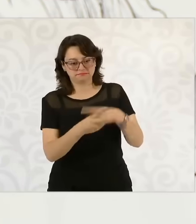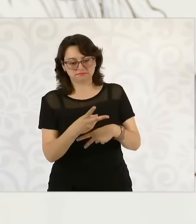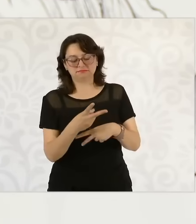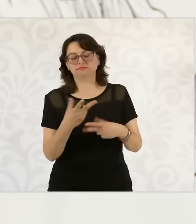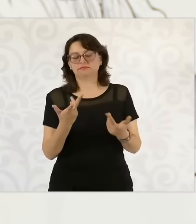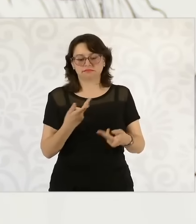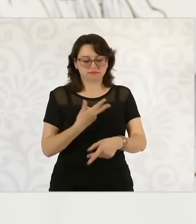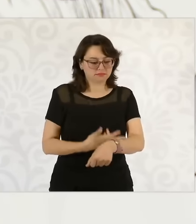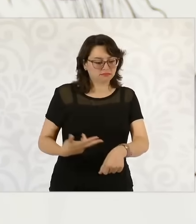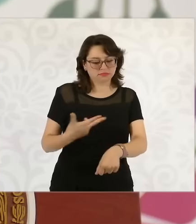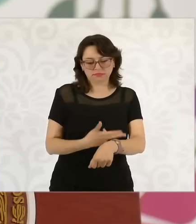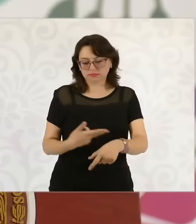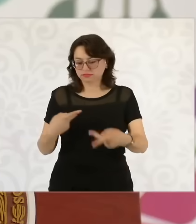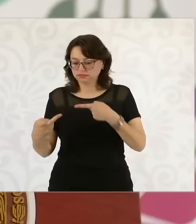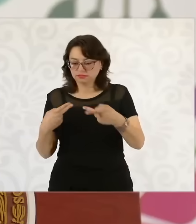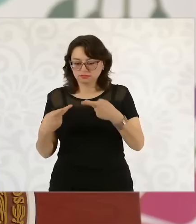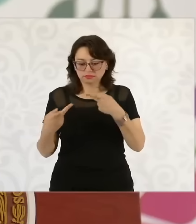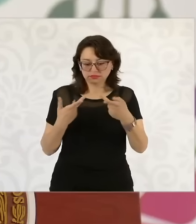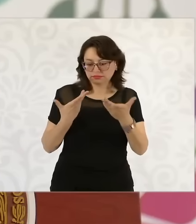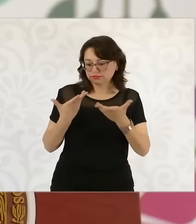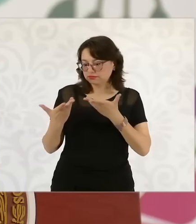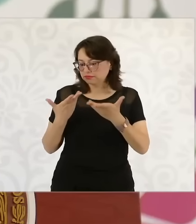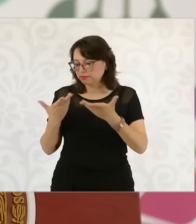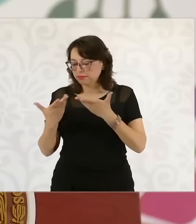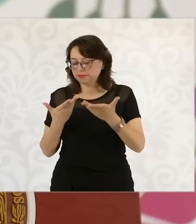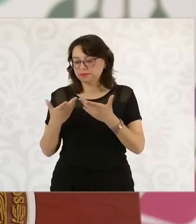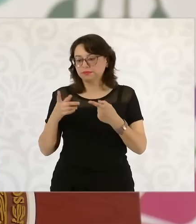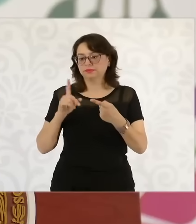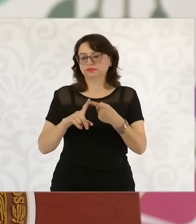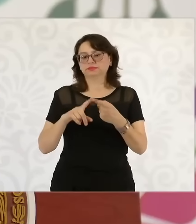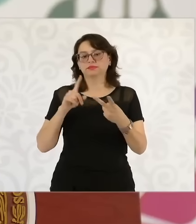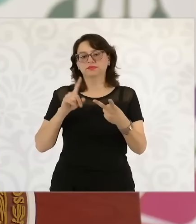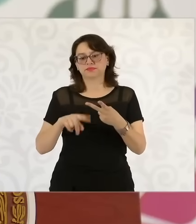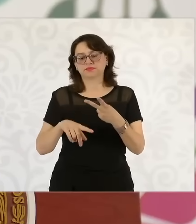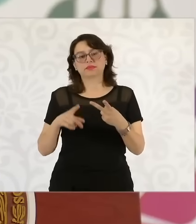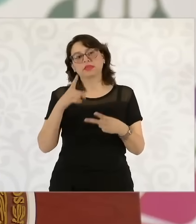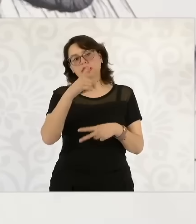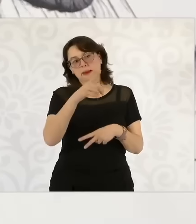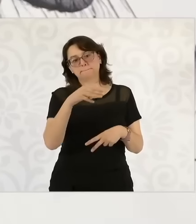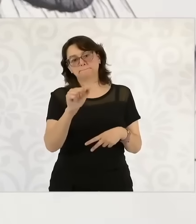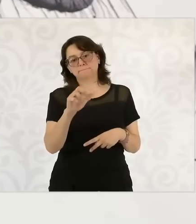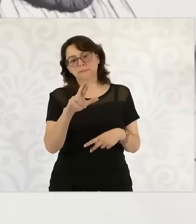de el secretario del Departamento de Estado Marco Rubio con nosotros para poder hacer